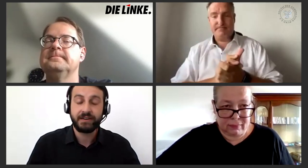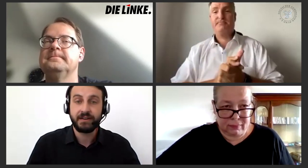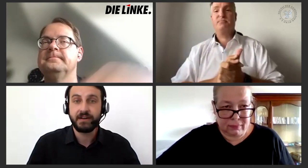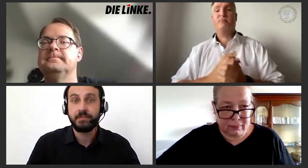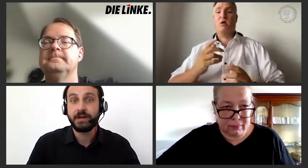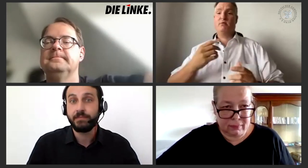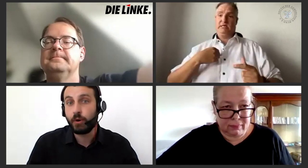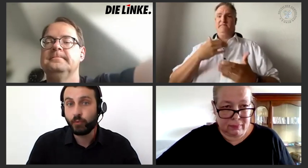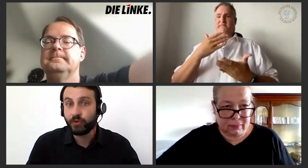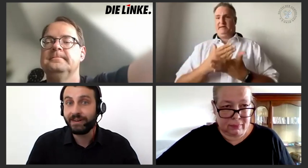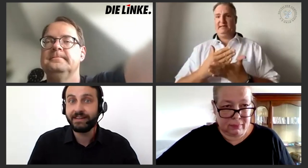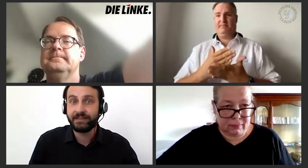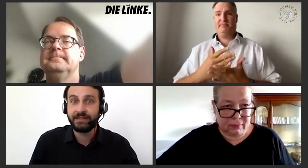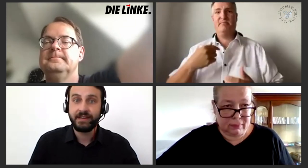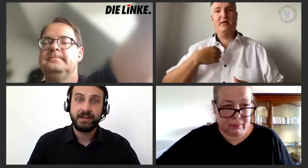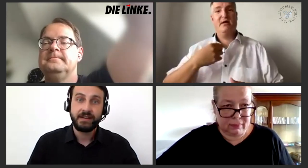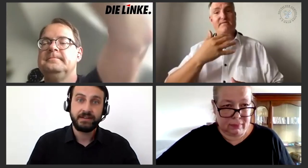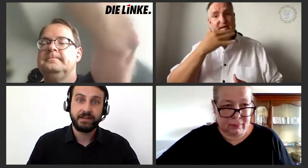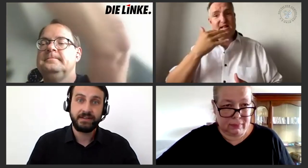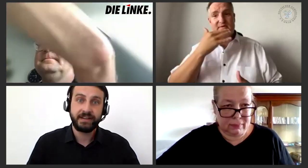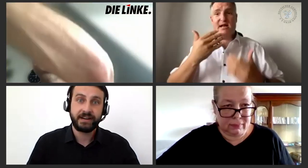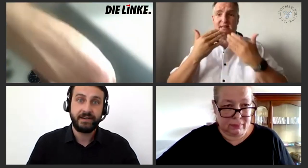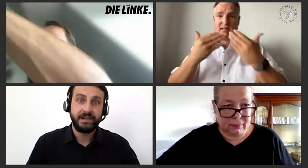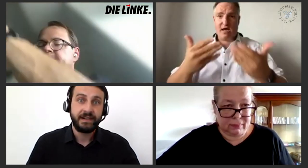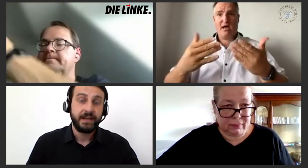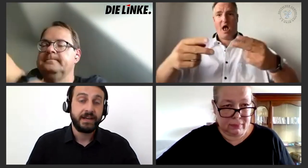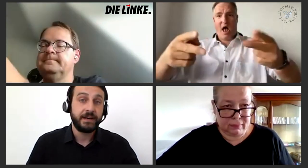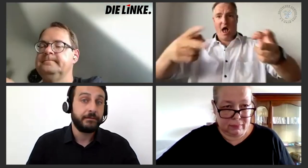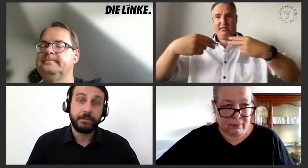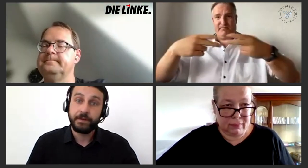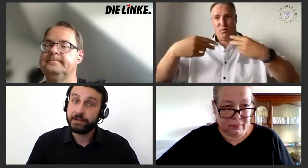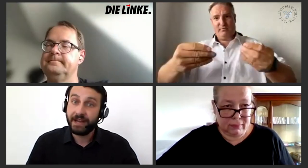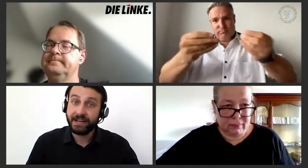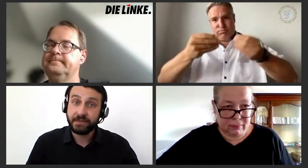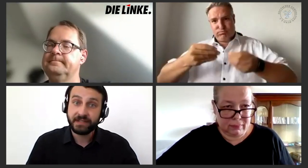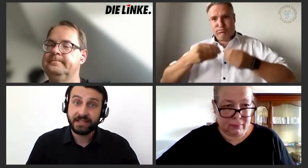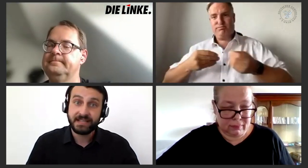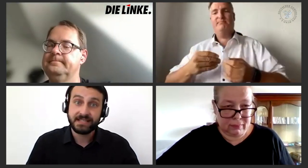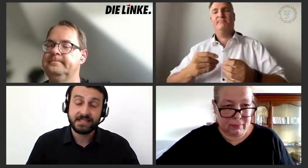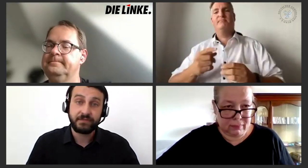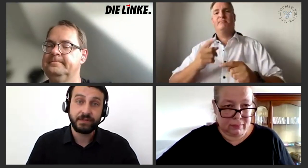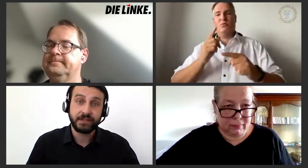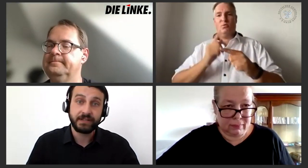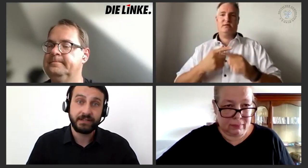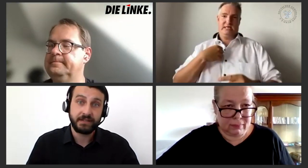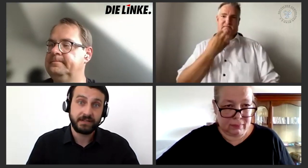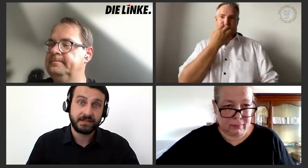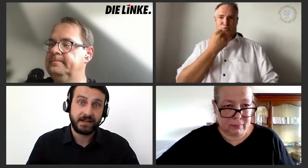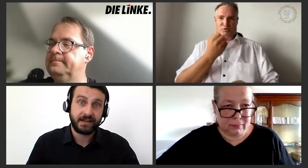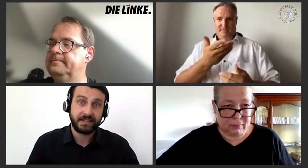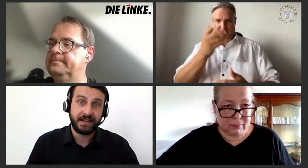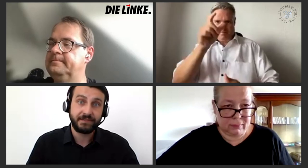dem Gesetzgebungsverfahren, bei dem modellieren derer, ich bedanke mich recht herzlich für Ihre